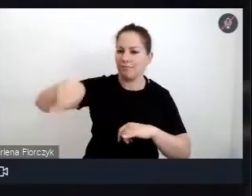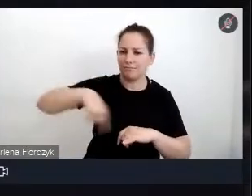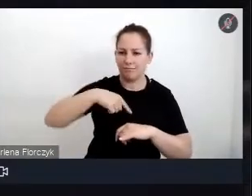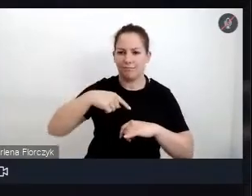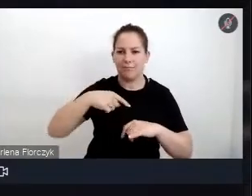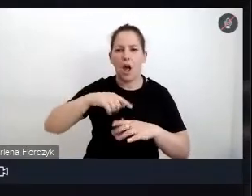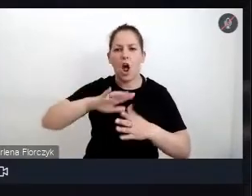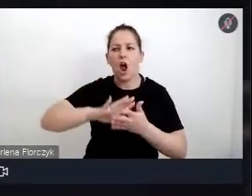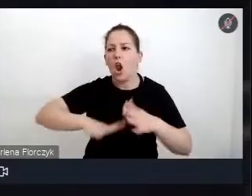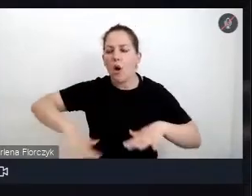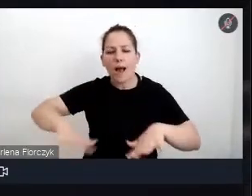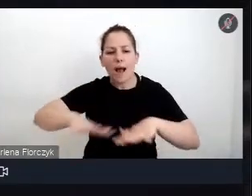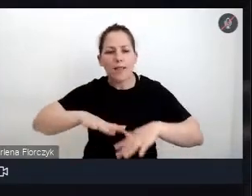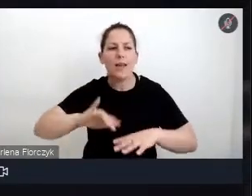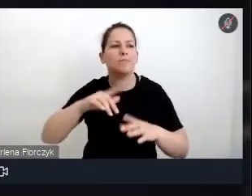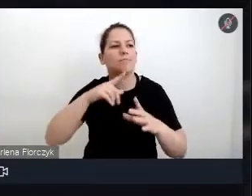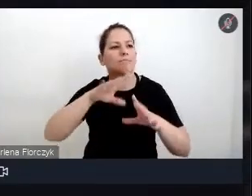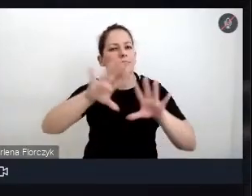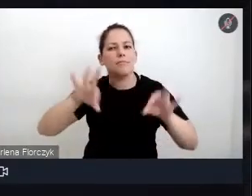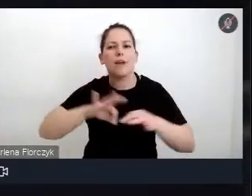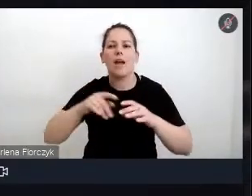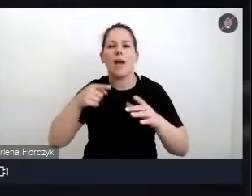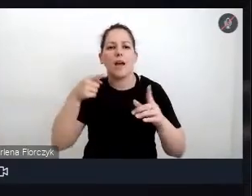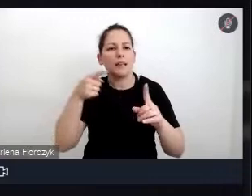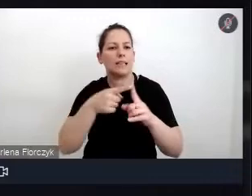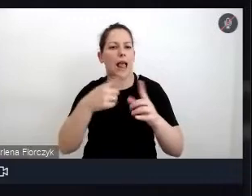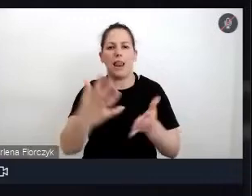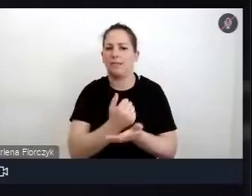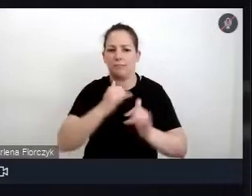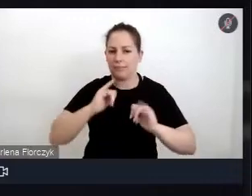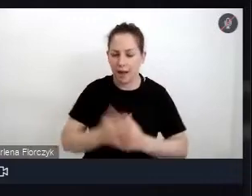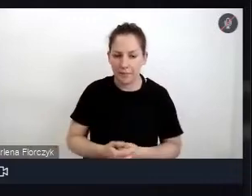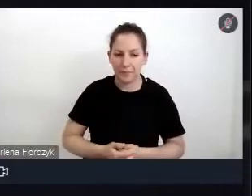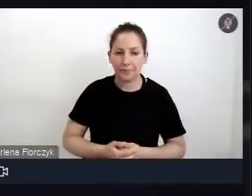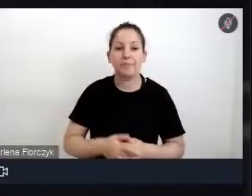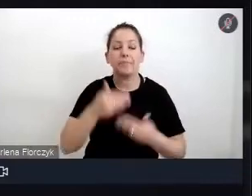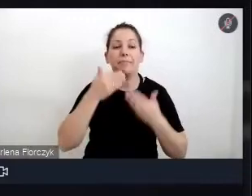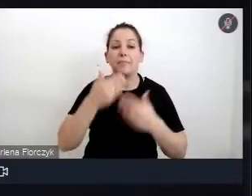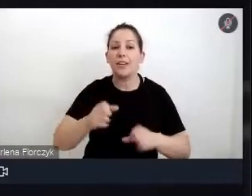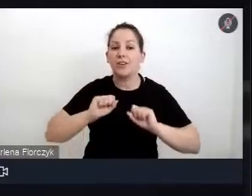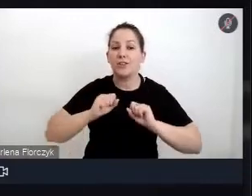do ogólnego osiągnięcia celów zrównoważonego rozwoju poprzez działania oddolne,